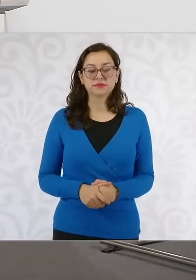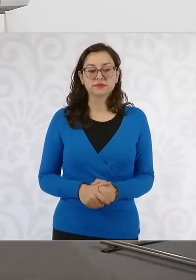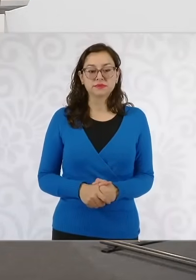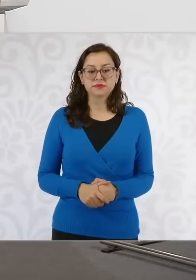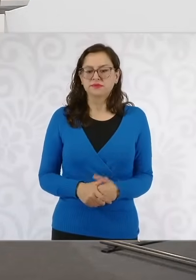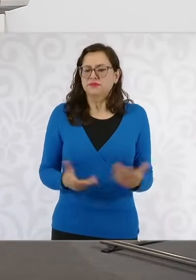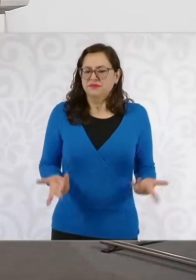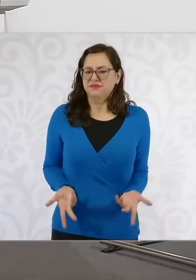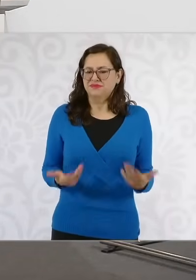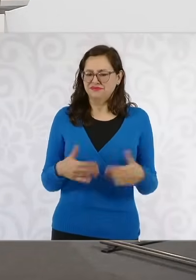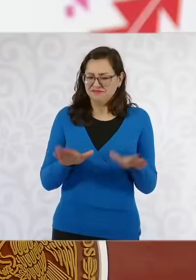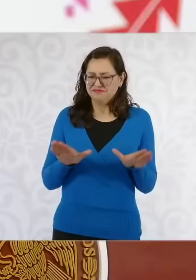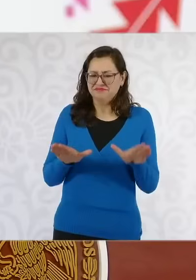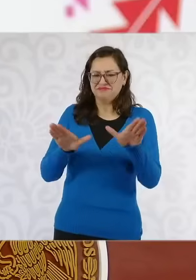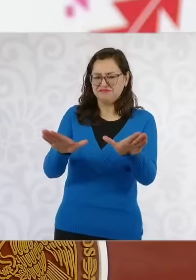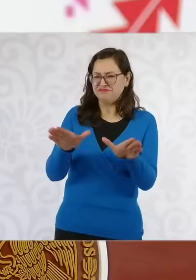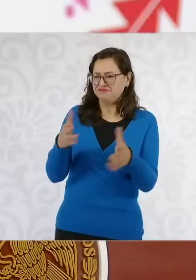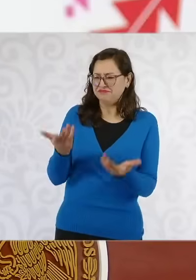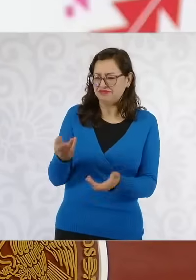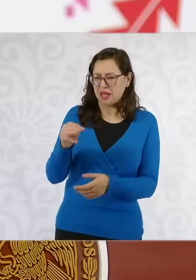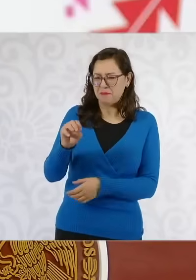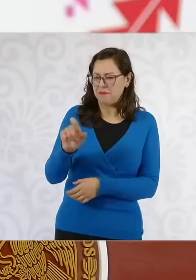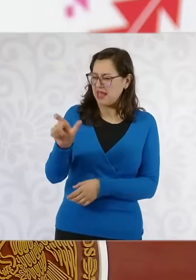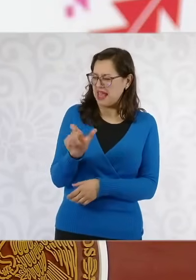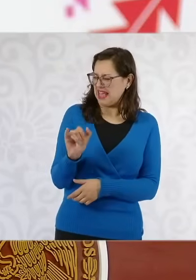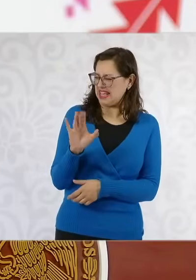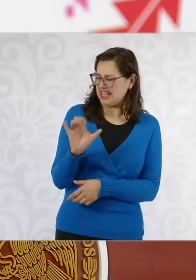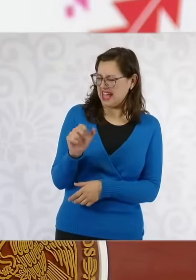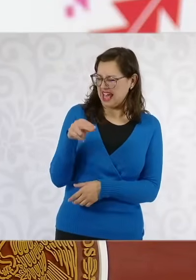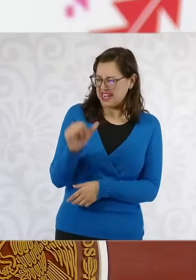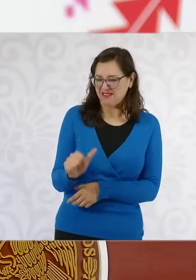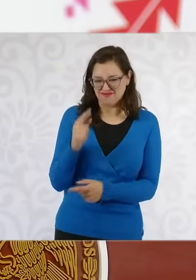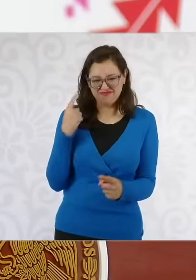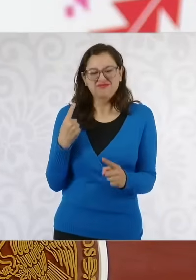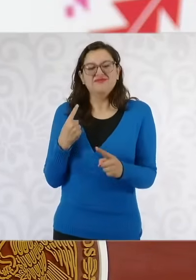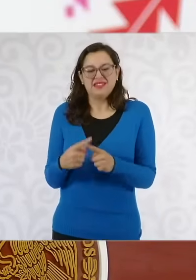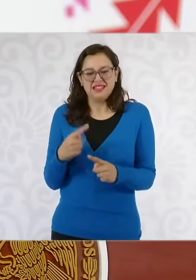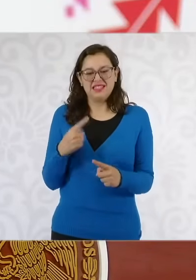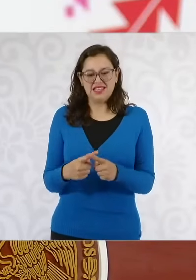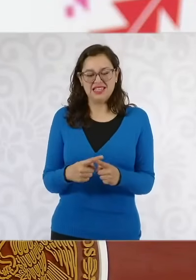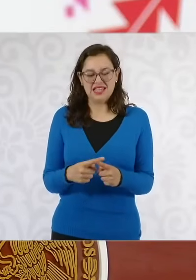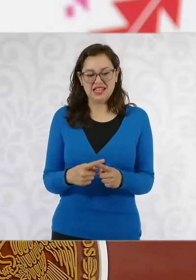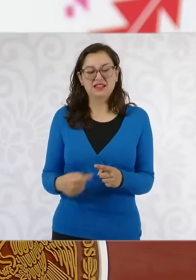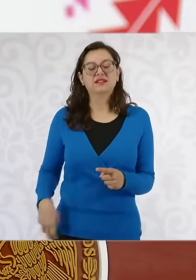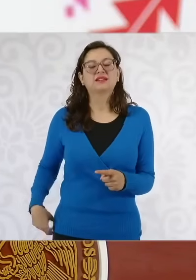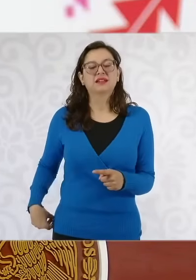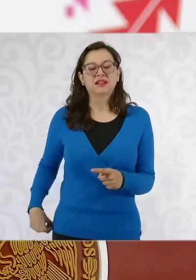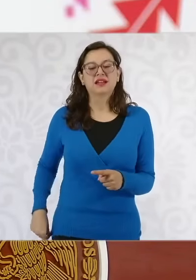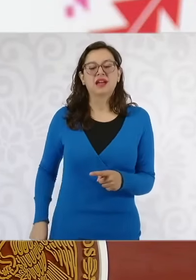Quiénes somos en mexicana mexicana eh tenemos nosotros un gran una gran responsabilidad de